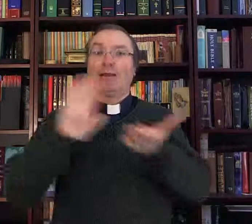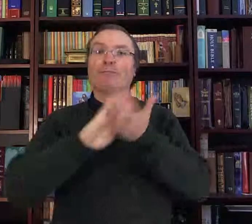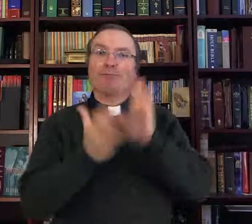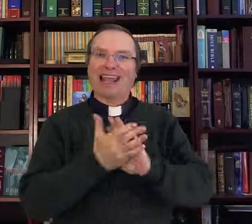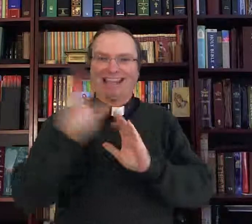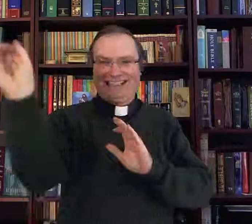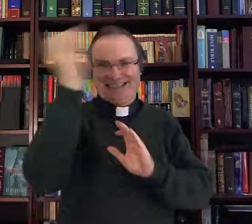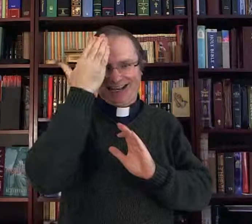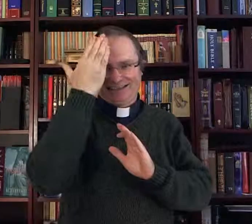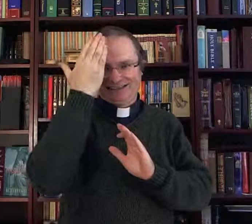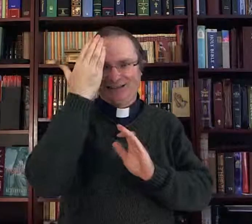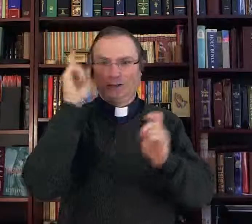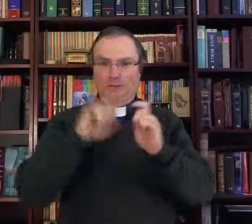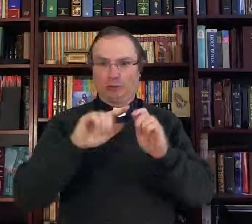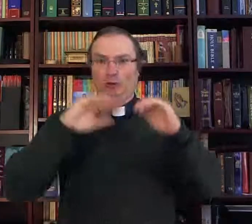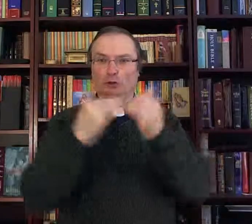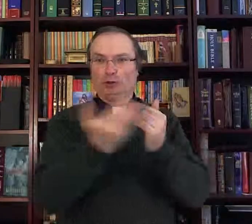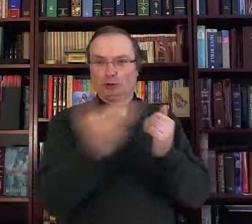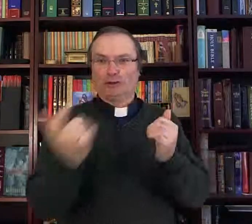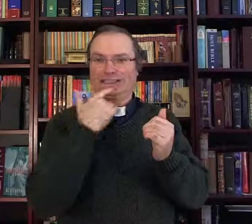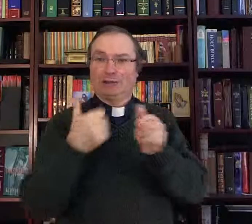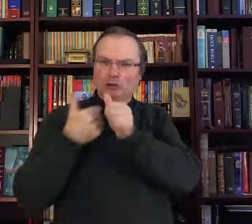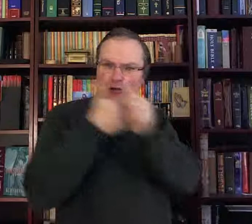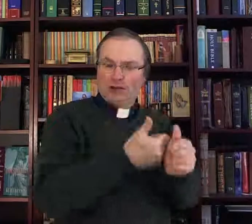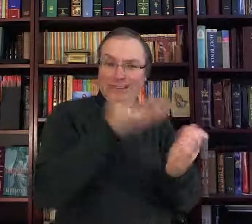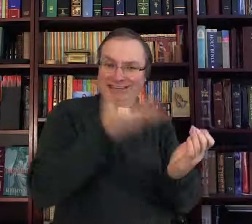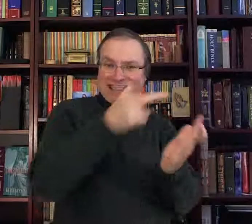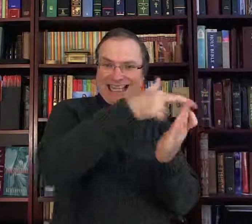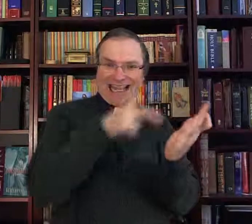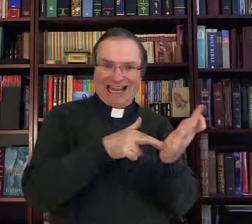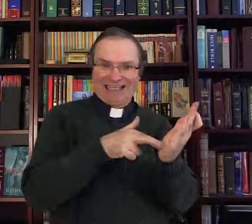Paix et grâce sur tous ceux qui suivront cette règle